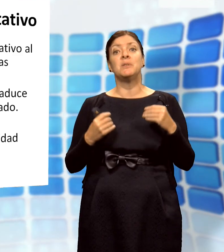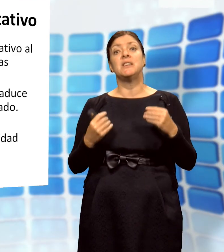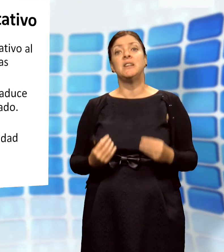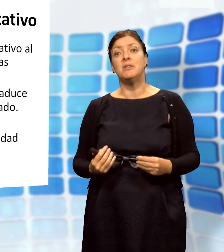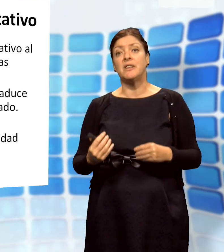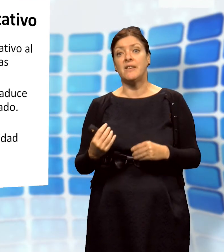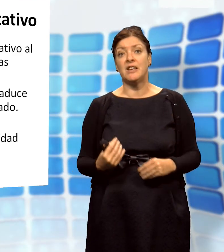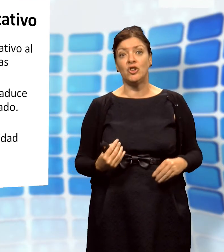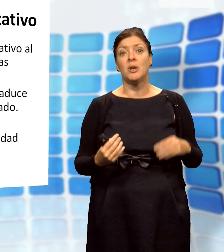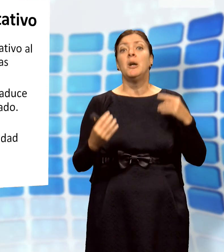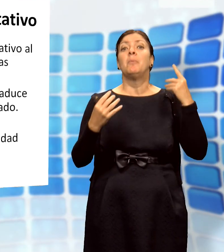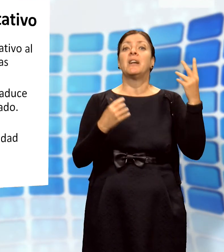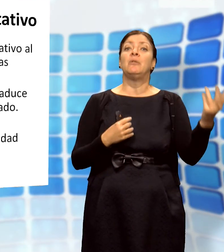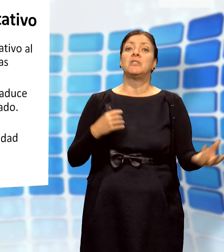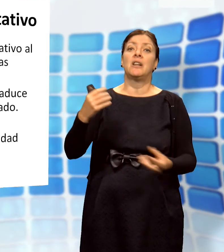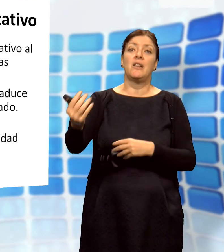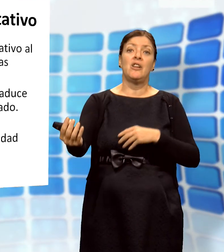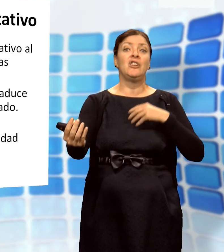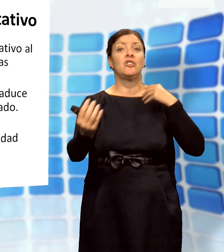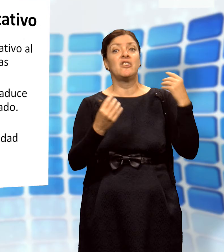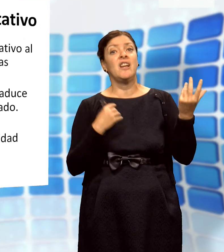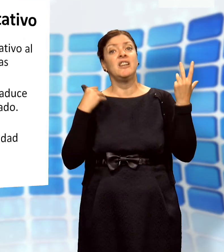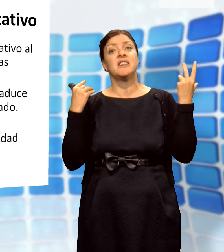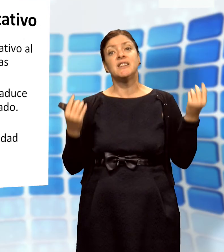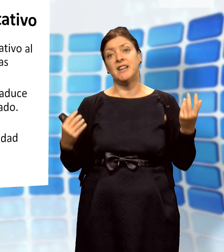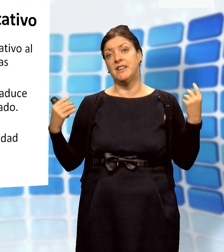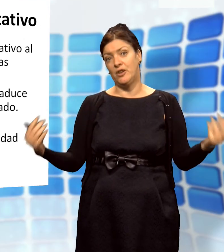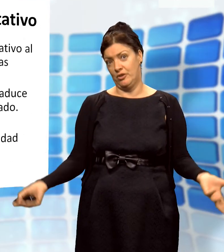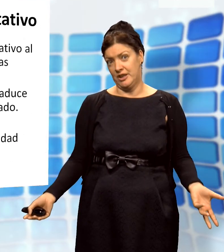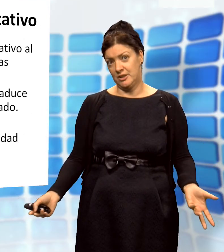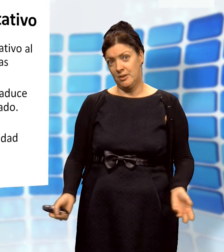imprescindibles y necesarios para que nuestras relaciones sociales sean idóneas.